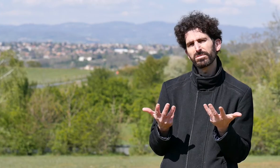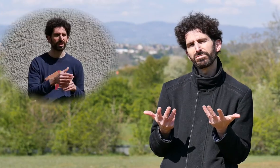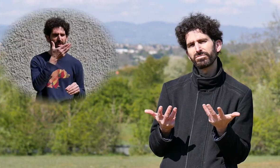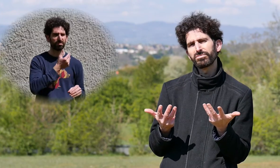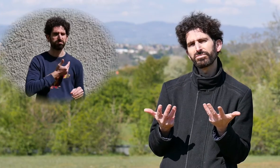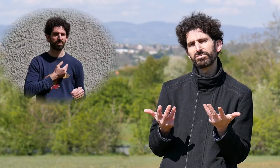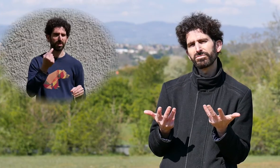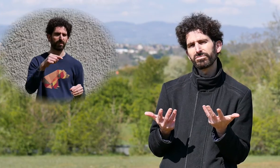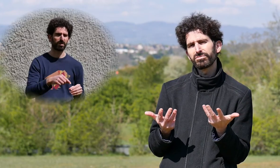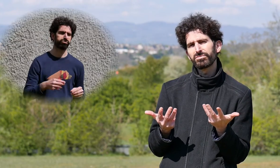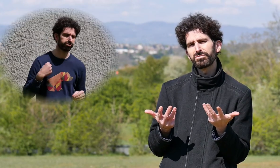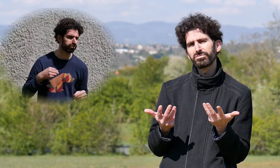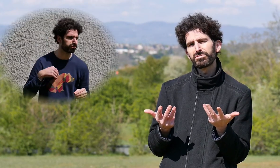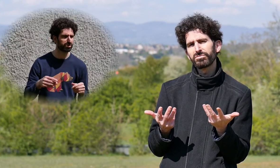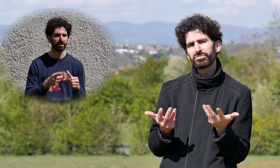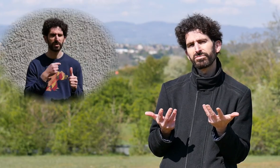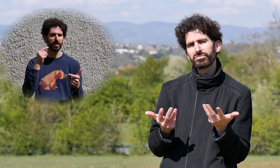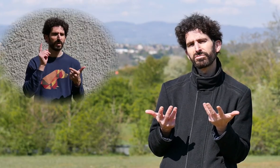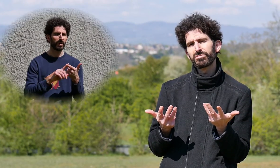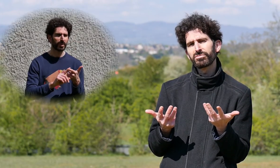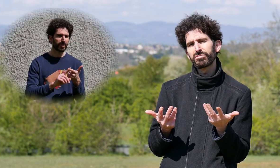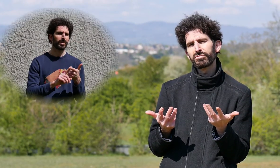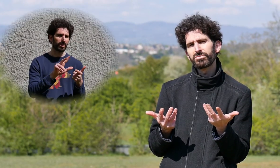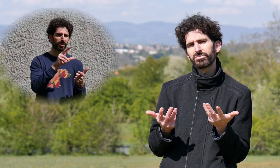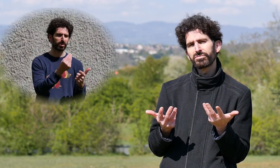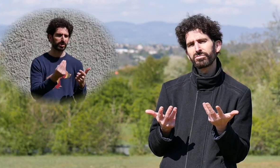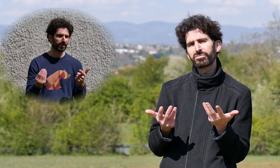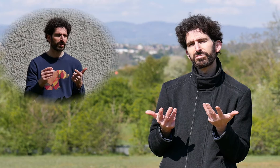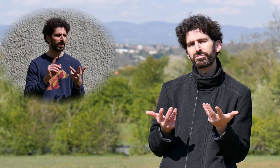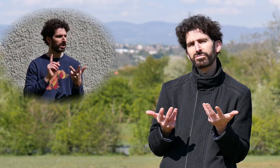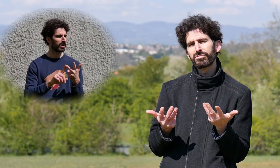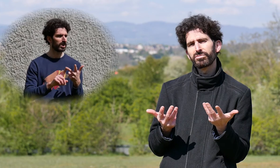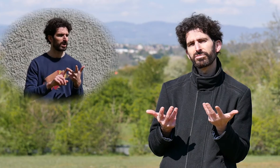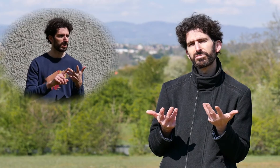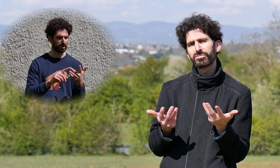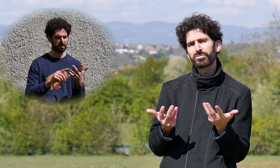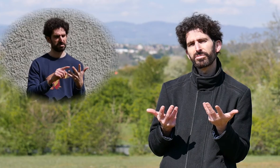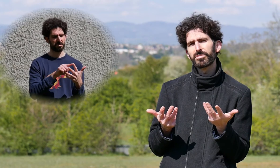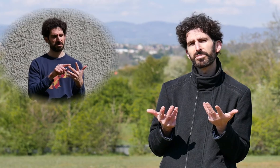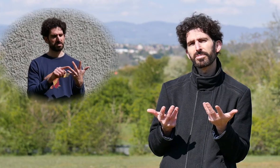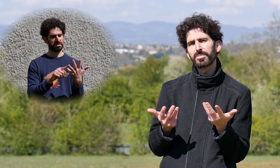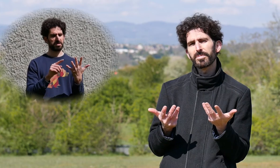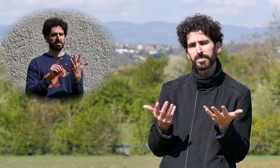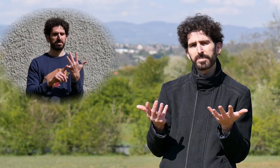* Ma belle-mère vient, pffff. * * Trois enfants. * * Quatre en tout. *